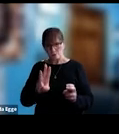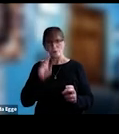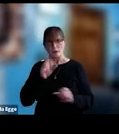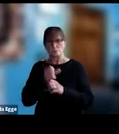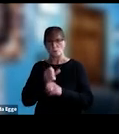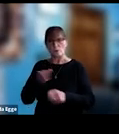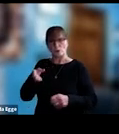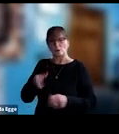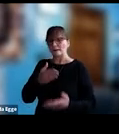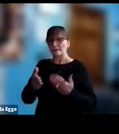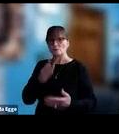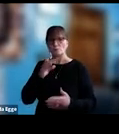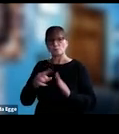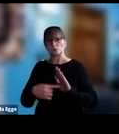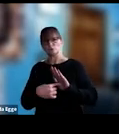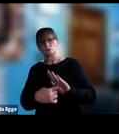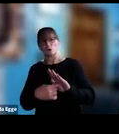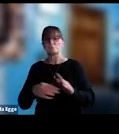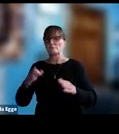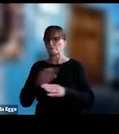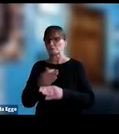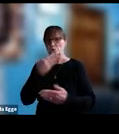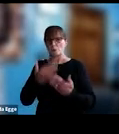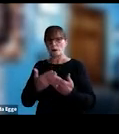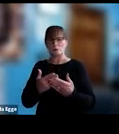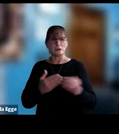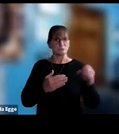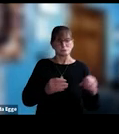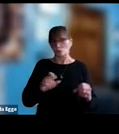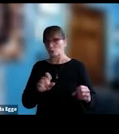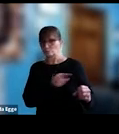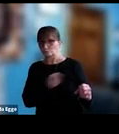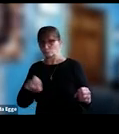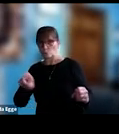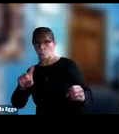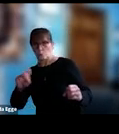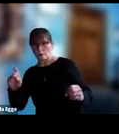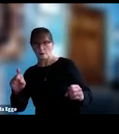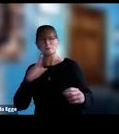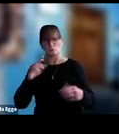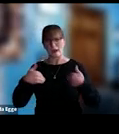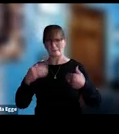"Incluso cuando parece que ella está funcionando bastante bien, va de cero a cero a cien, nunca he tenido una experiencia con ella